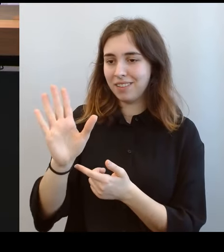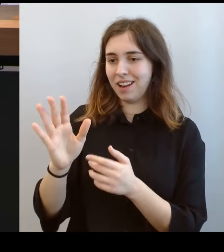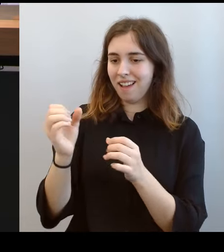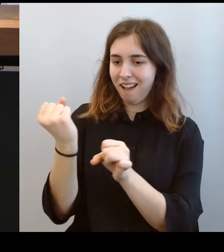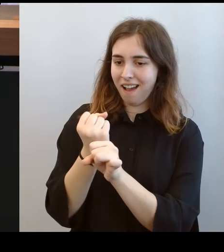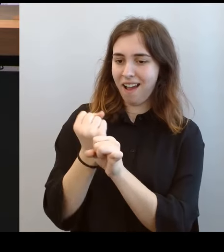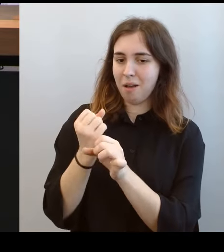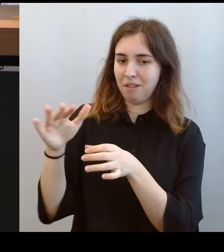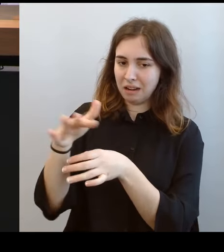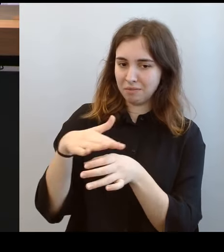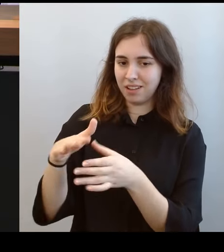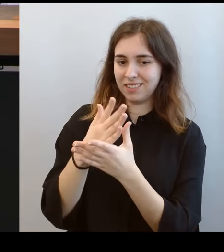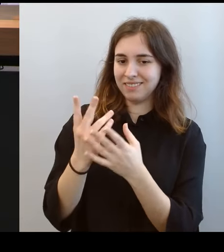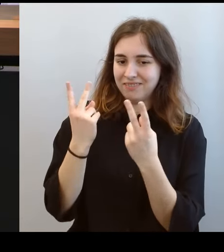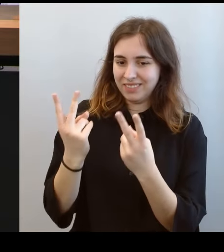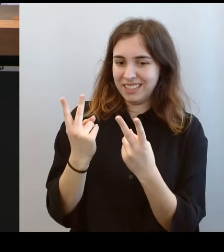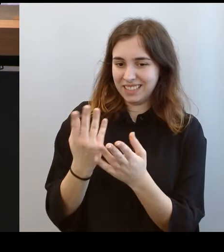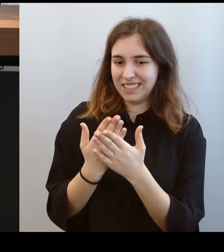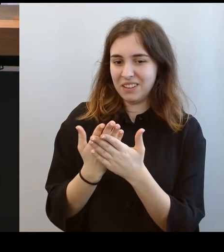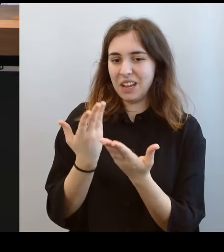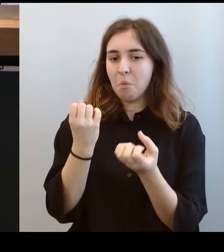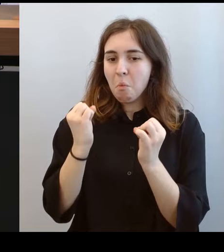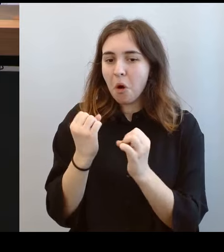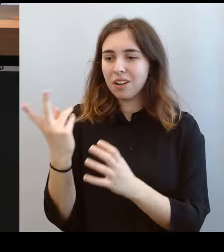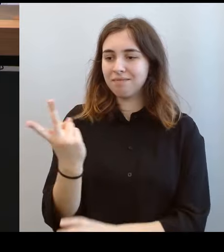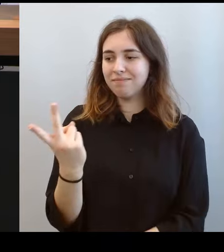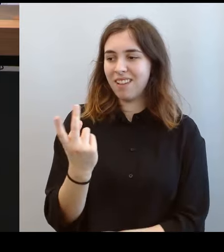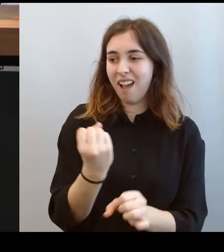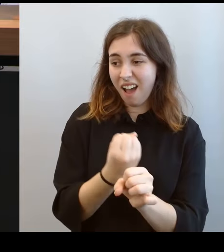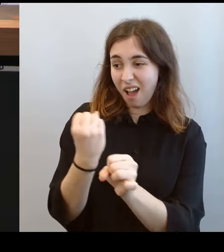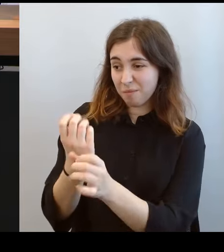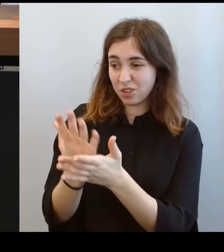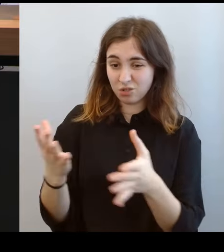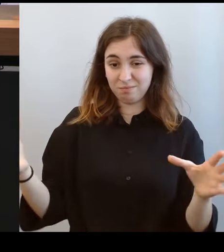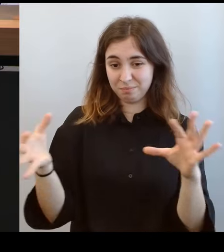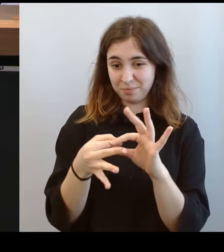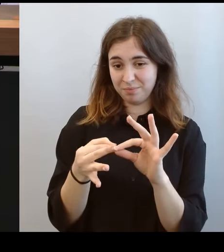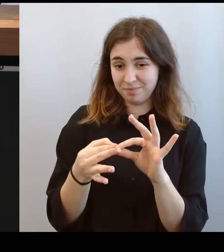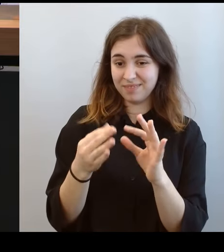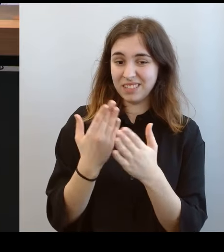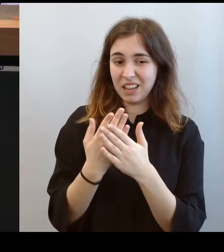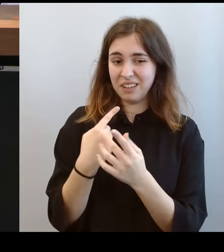Unterstellungsverhältnisse zumindest Fragen nach potenziellen Interessenskonflikten aufwerfen.